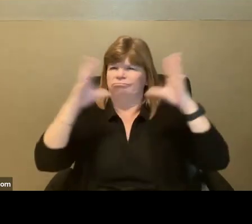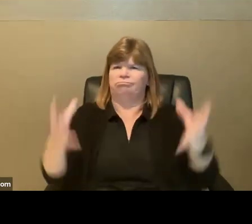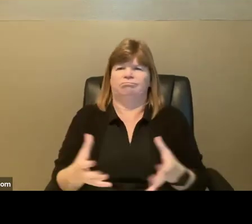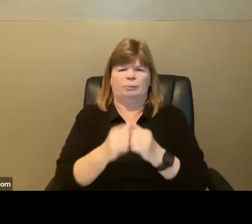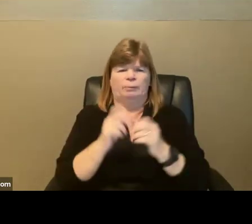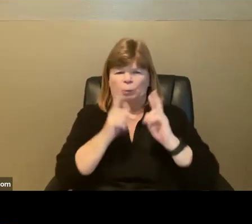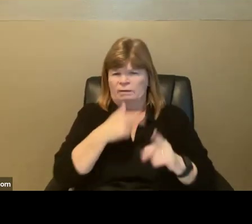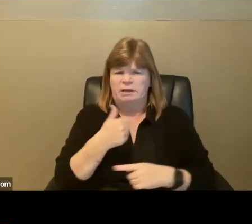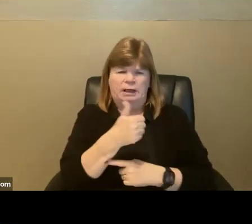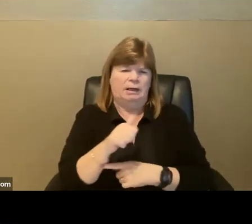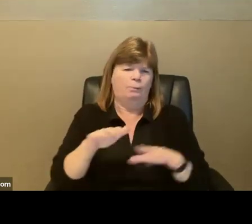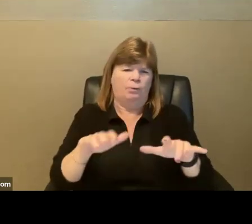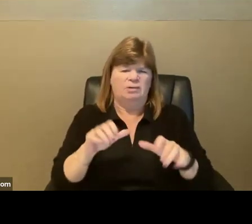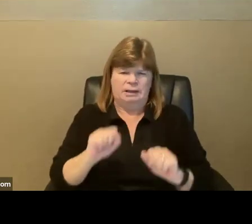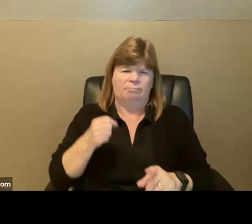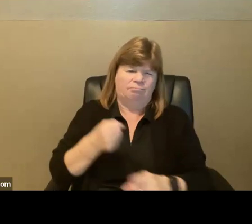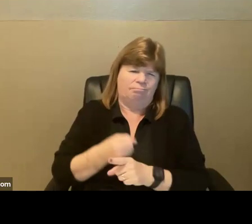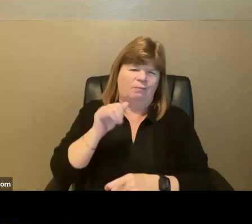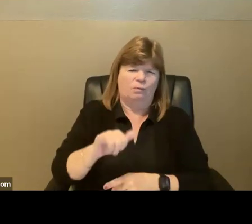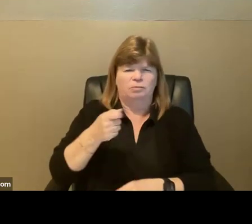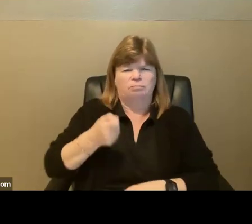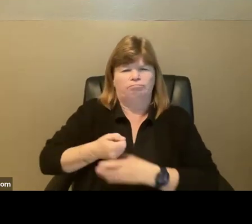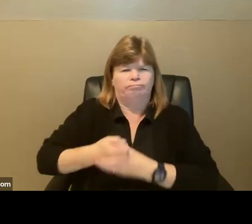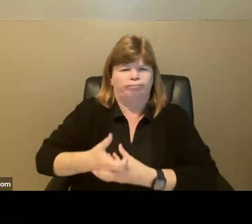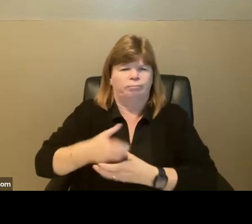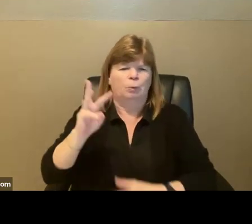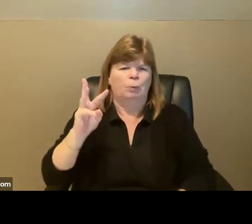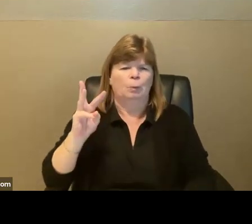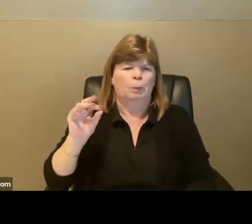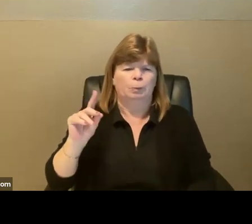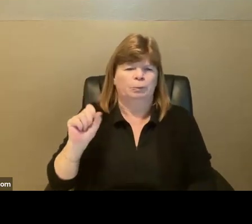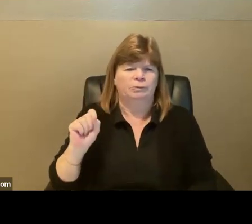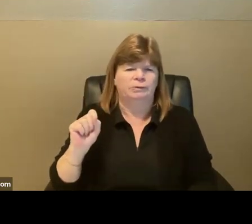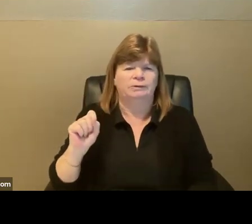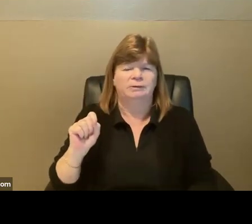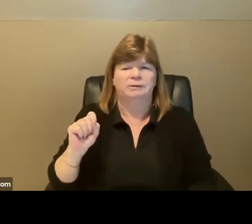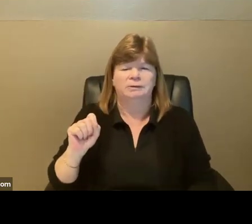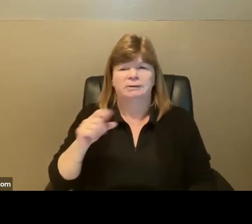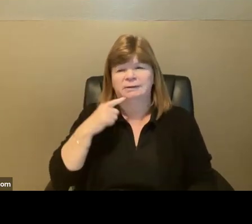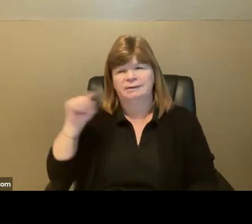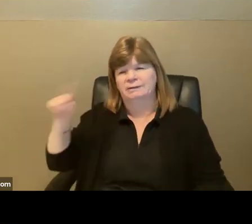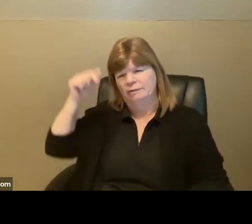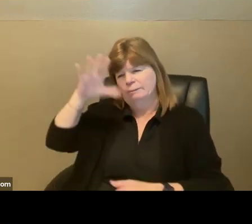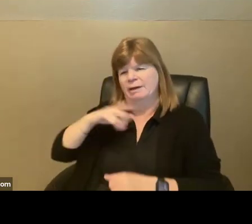Puedes tener estas heridas. Lo primero que quieres hacer, y esto no es para este señor porque está haciendo todo lo que puede hacer.